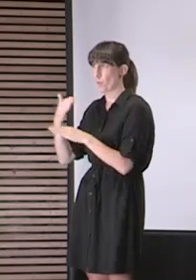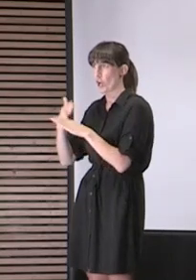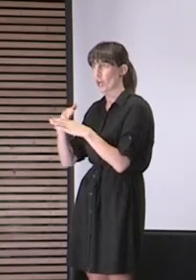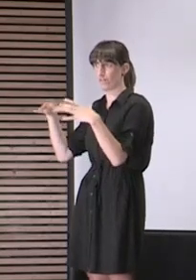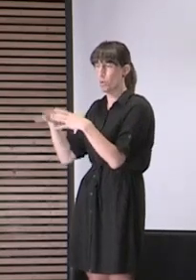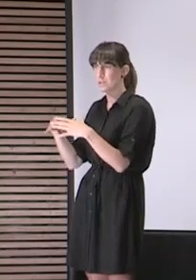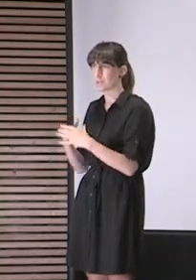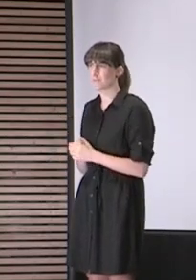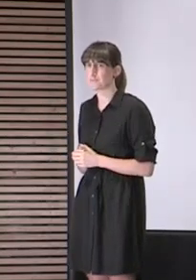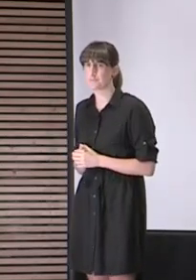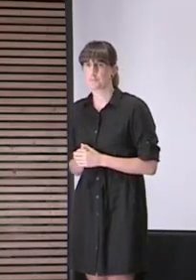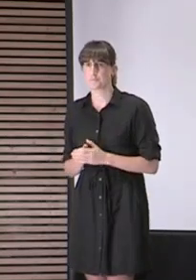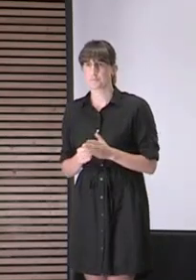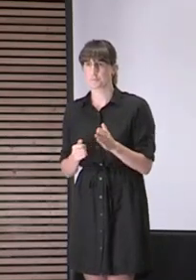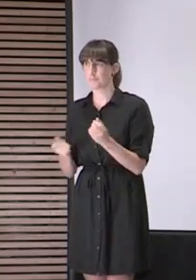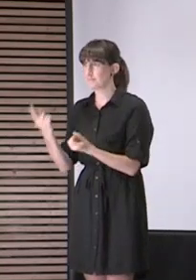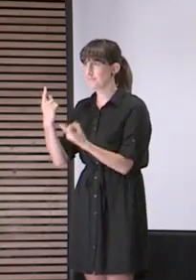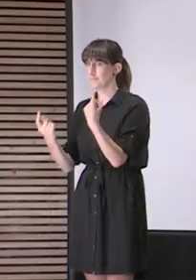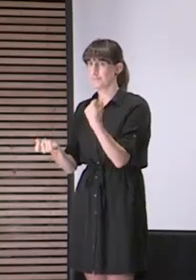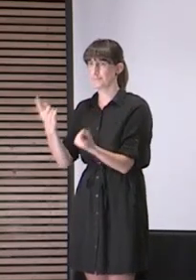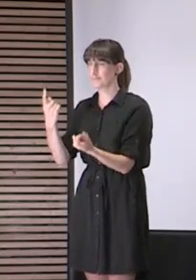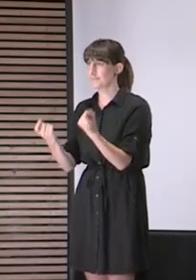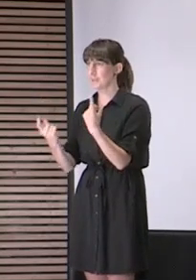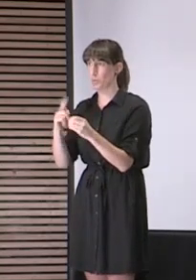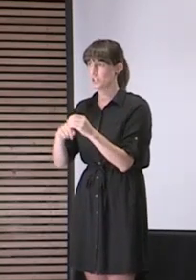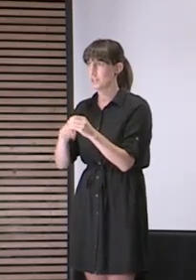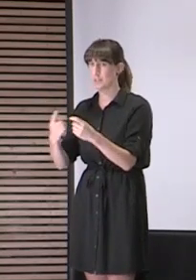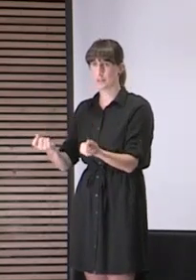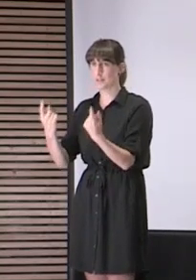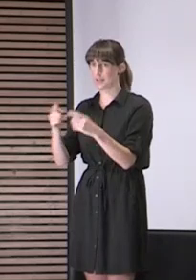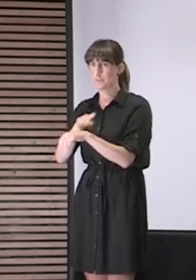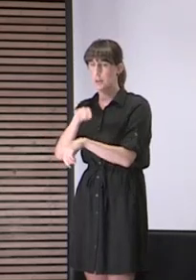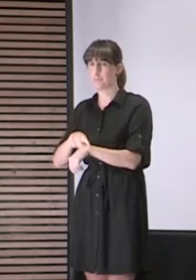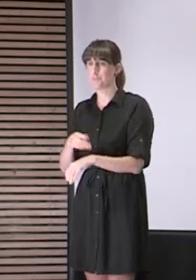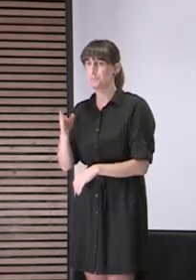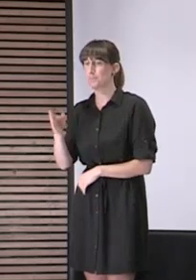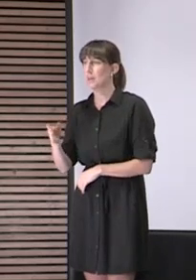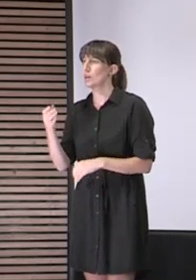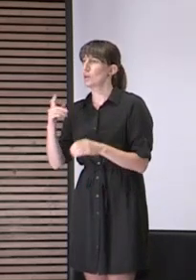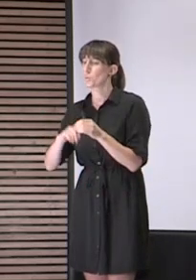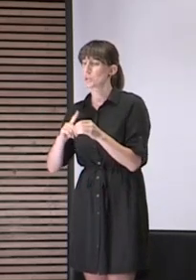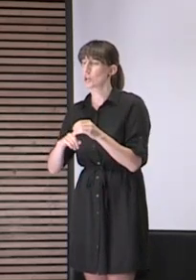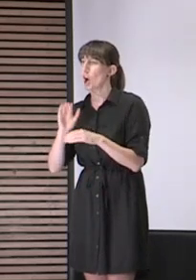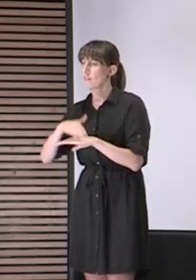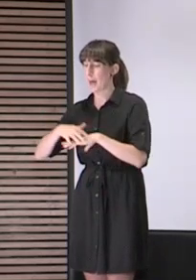ejemplo, que no serán retenidos porque pueden haber estado involucrados en arreglos contractuales en la fuerza laboral de salud y en los servicios electivos. Y eso, pensé de nuevo, sería una